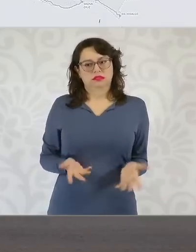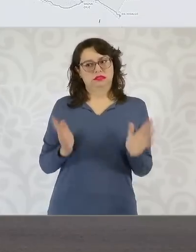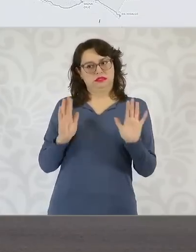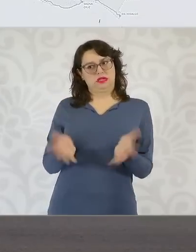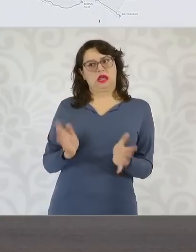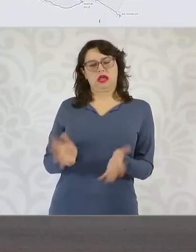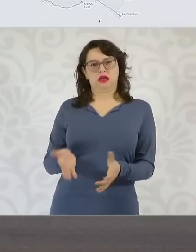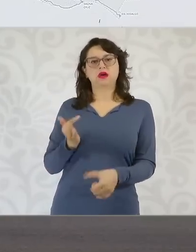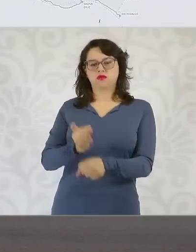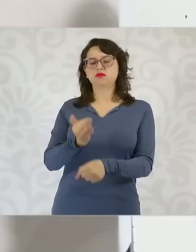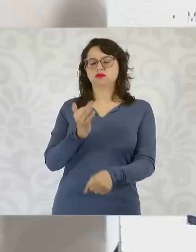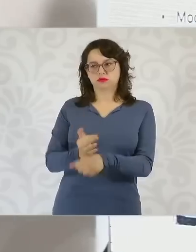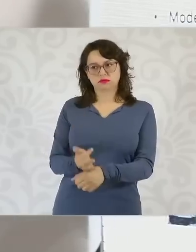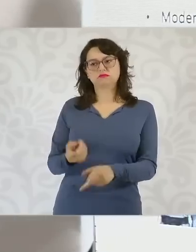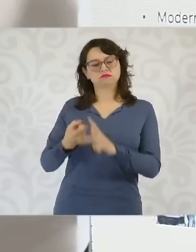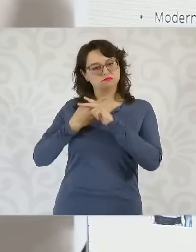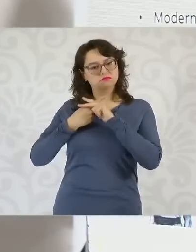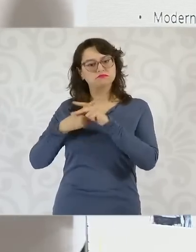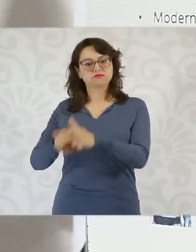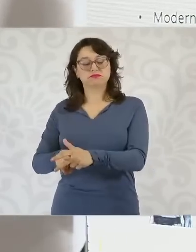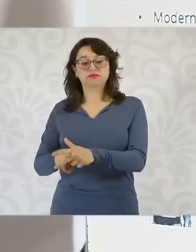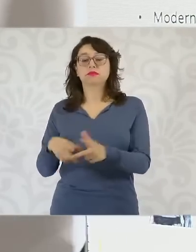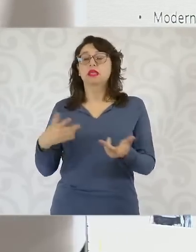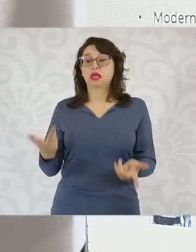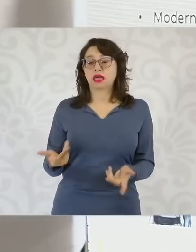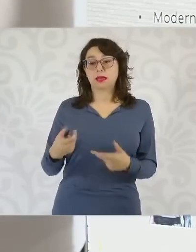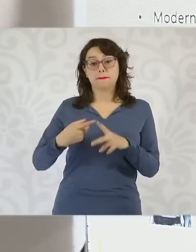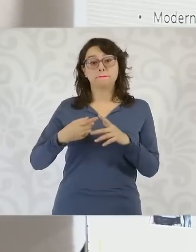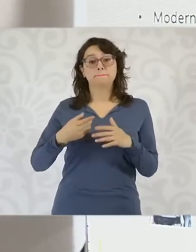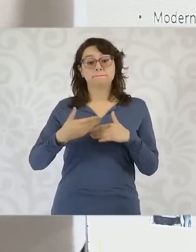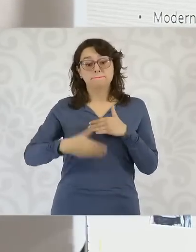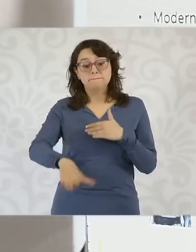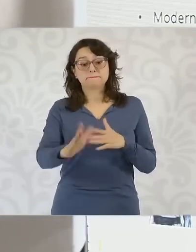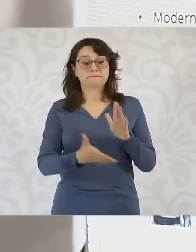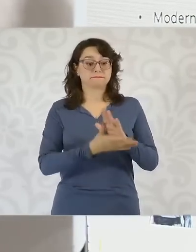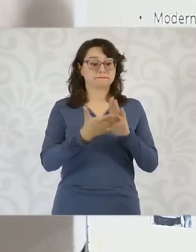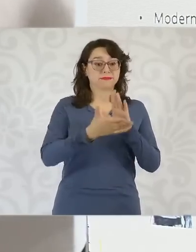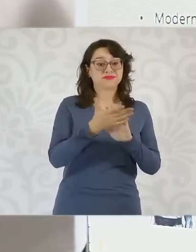licitaciones entre las licitaciones que ahora les estaré escribiendo más las de conservación